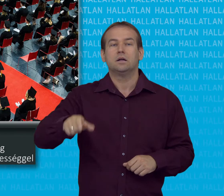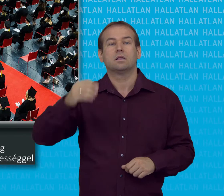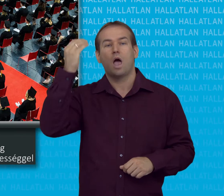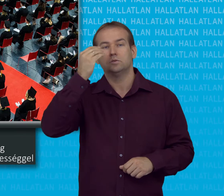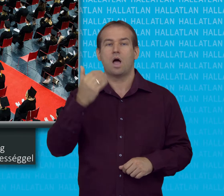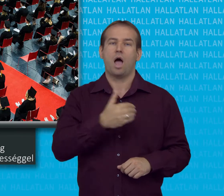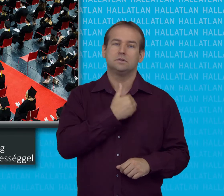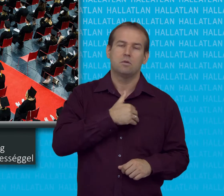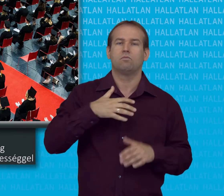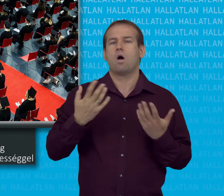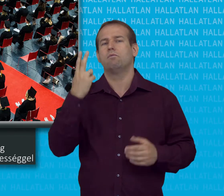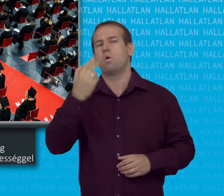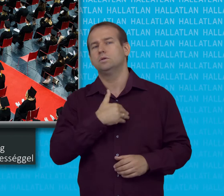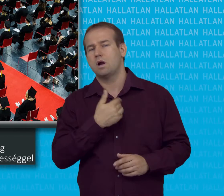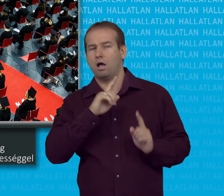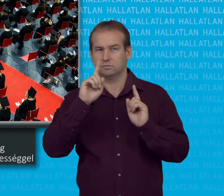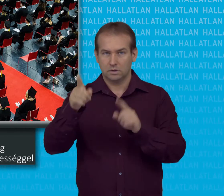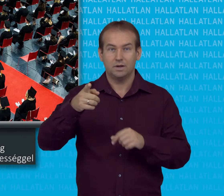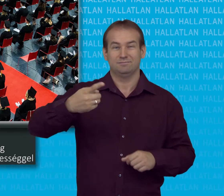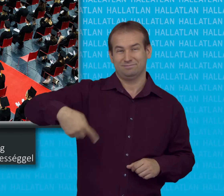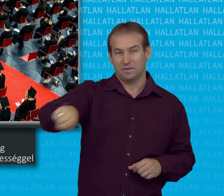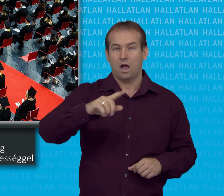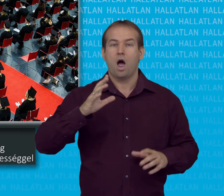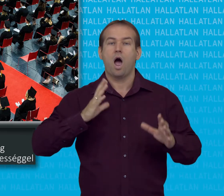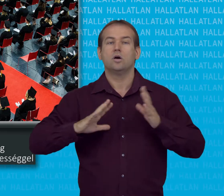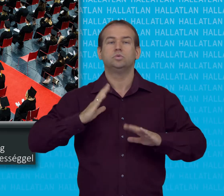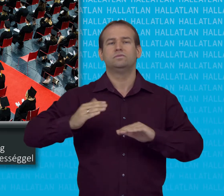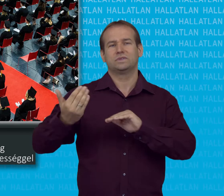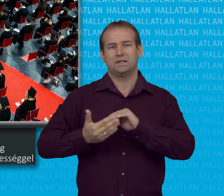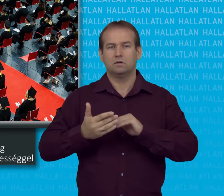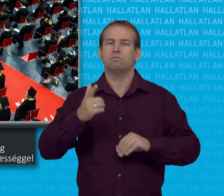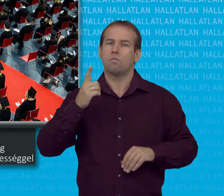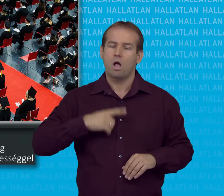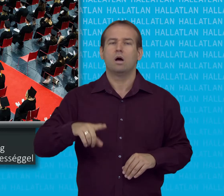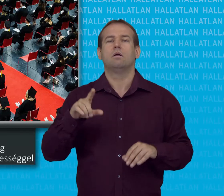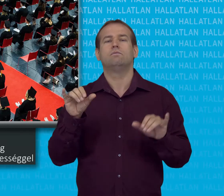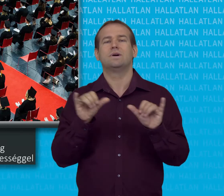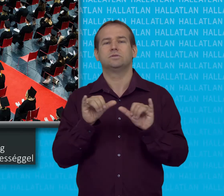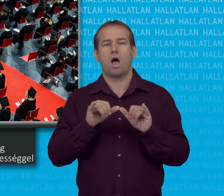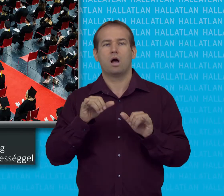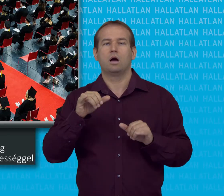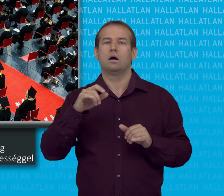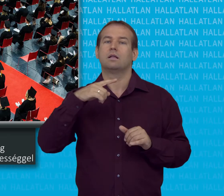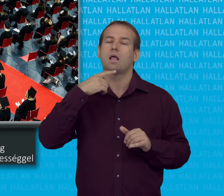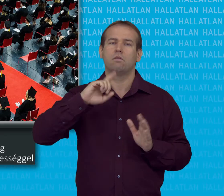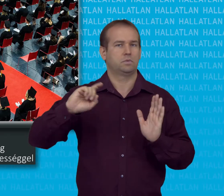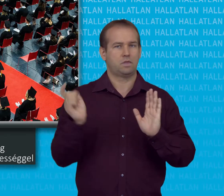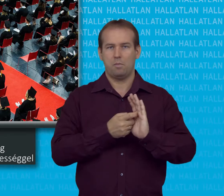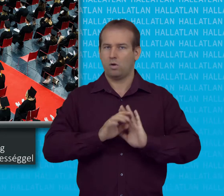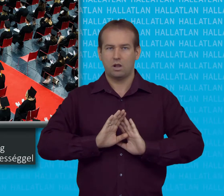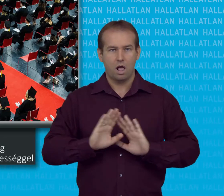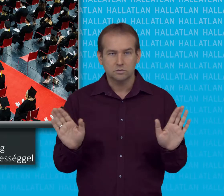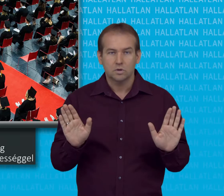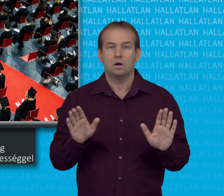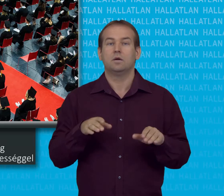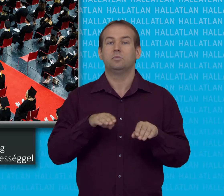hogy az augusztus végéig sikeresen záróvizsgázók nyelvvizsga nélkül is átvehessék diplomáikat.